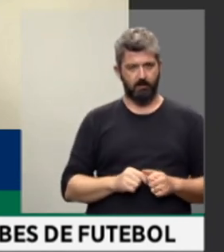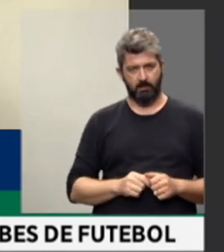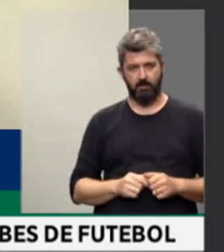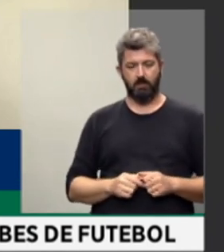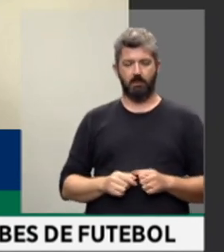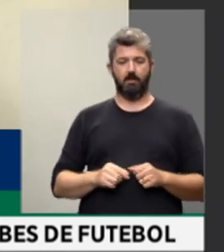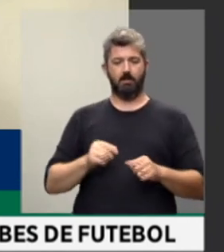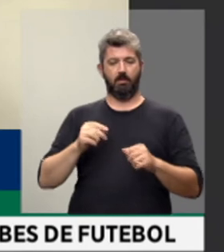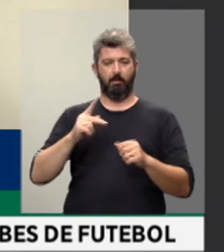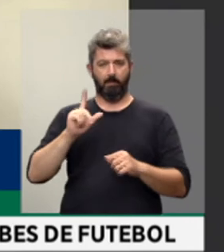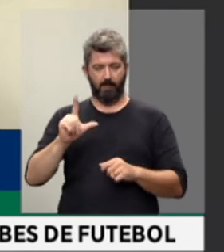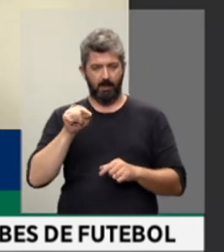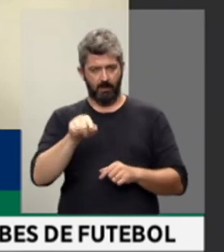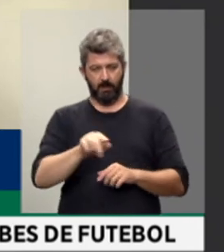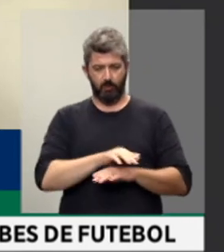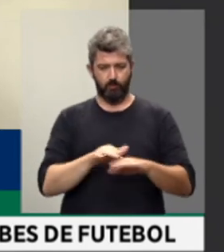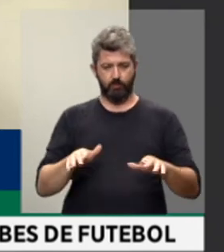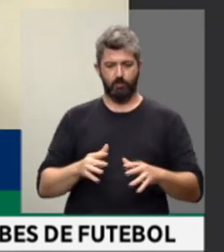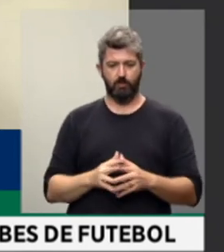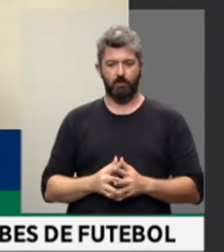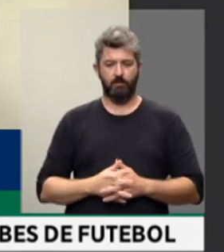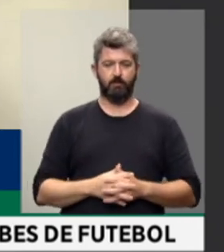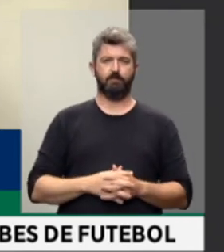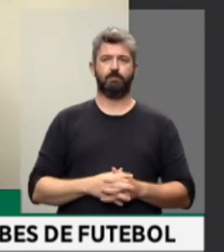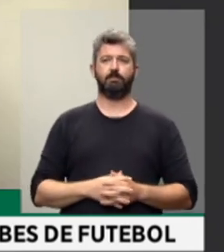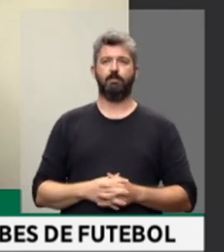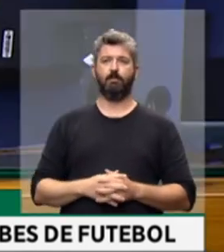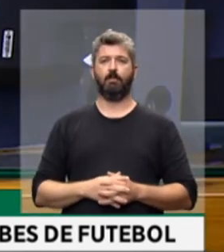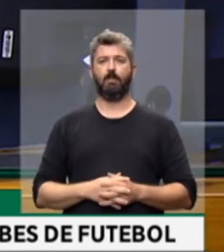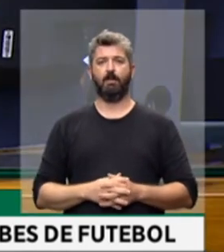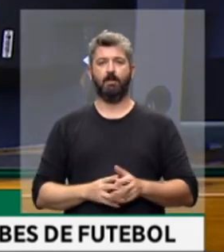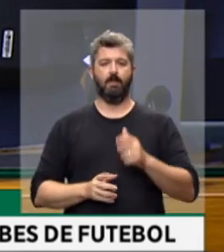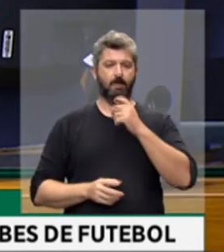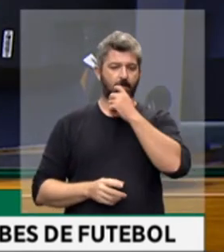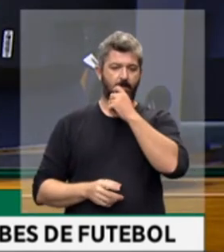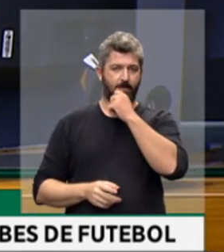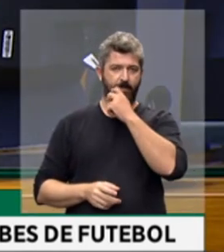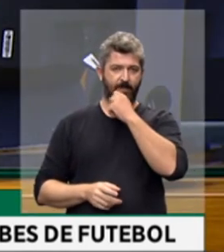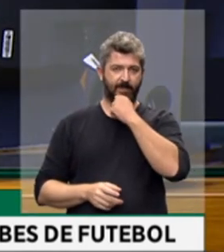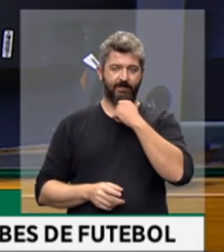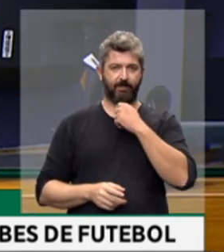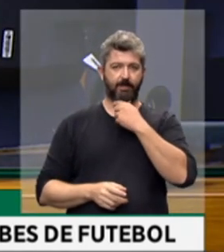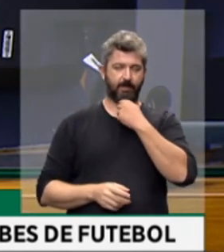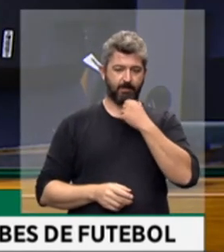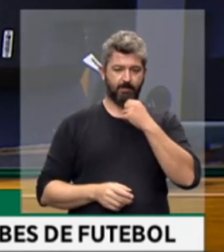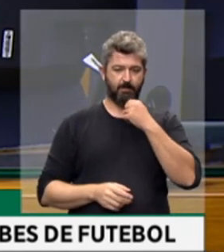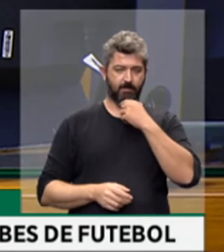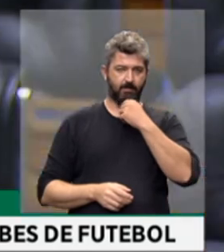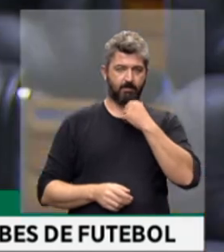ORIENTAÇÃO DO GOVERNO, FAZER OS ENCAMINHAMENTOS EM FUNÇÃO DAS MATÉRIAS IMPORTANTÍSSIMAS QUE VÃO SER TRATADAS HOJE E QUE NÓS